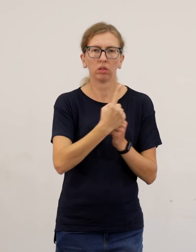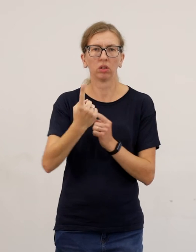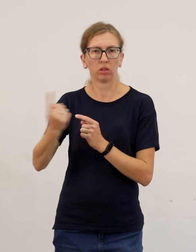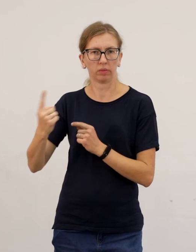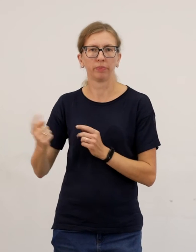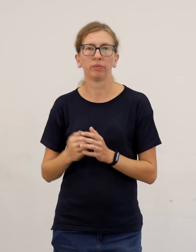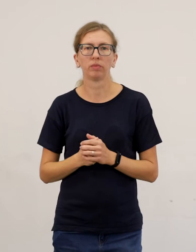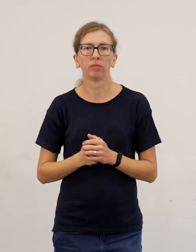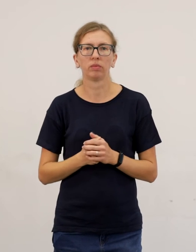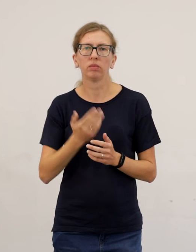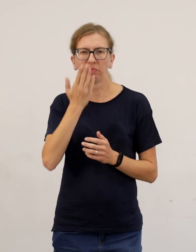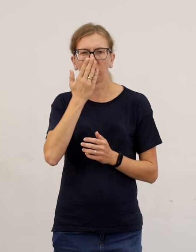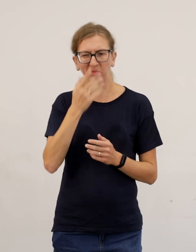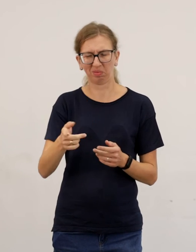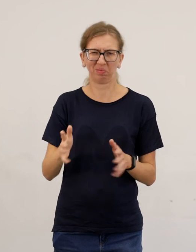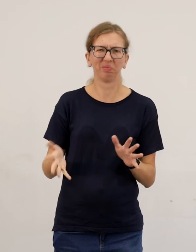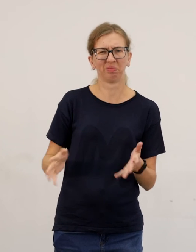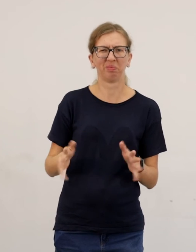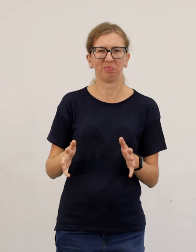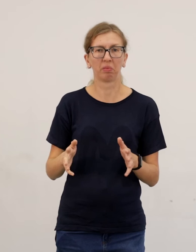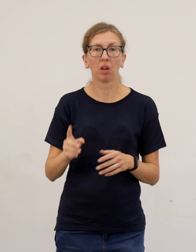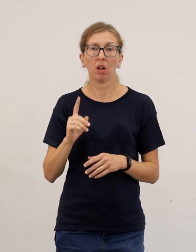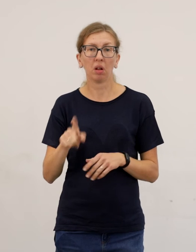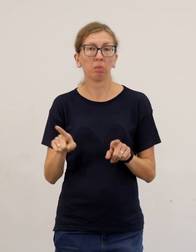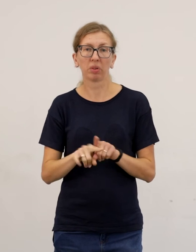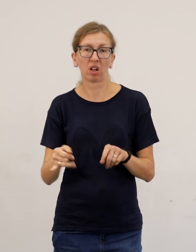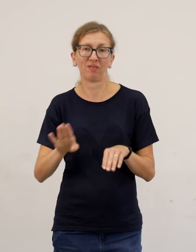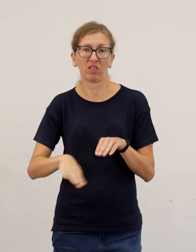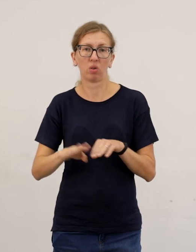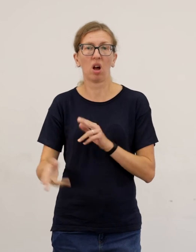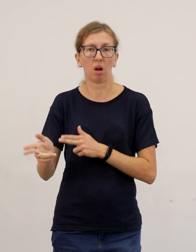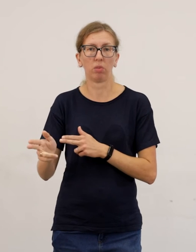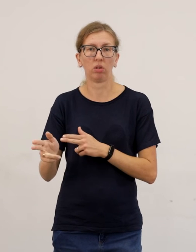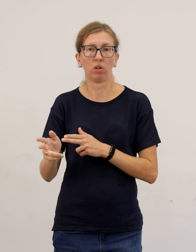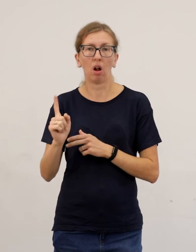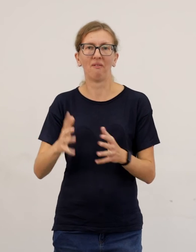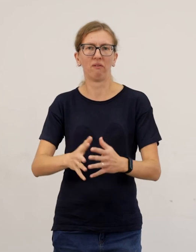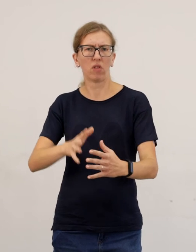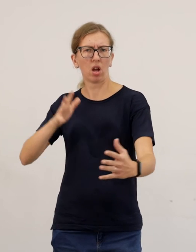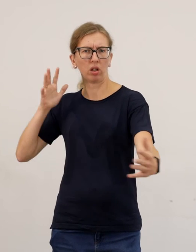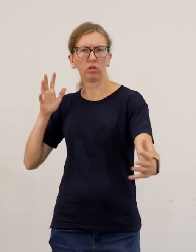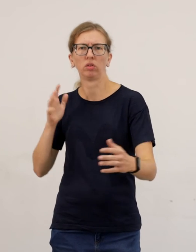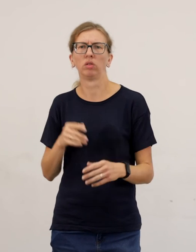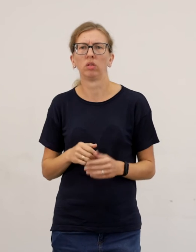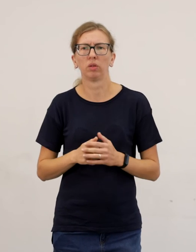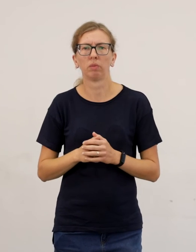Potrafiły przebić pancerz każdego ówczesnego czołgu, albo sprawić, że załogę raniły jego odłamki.